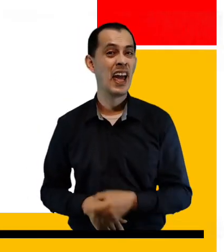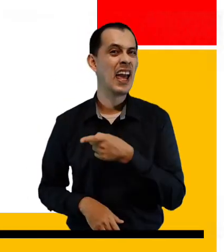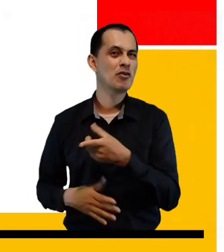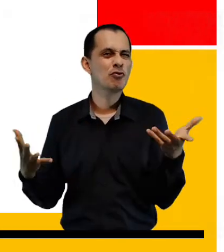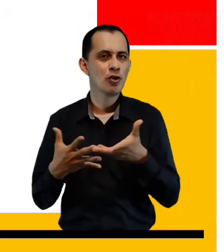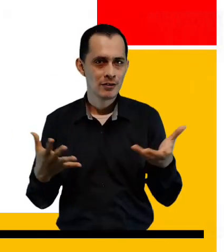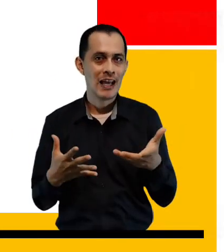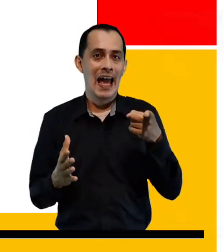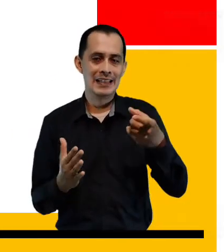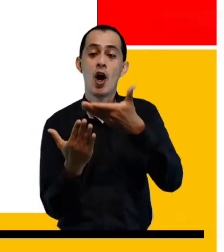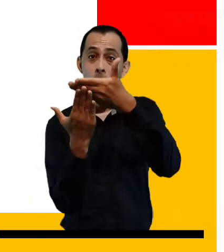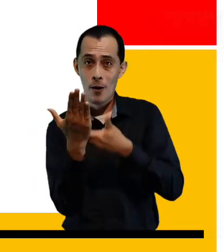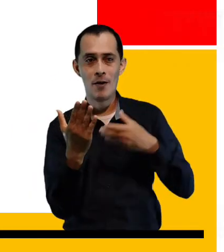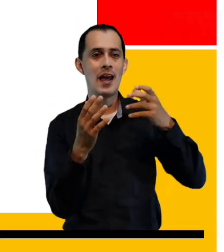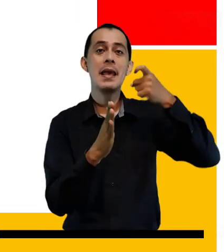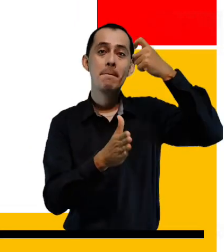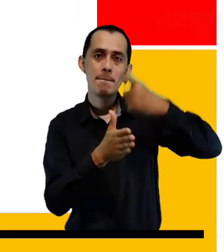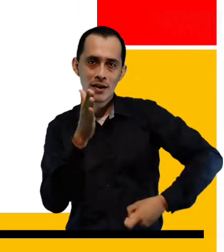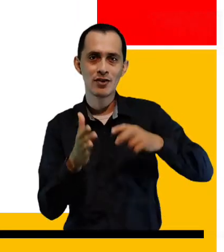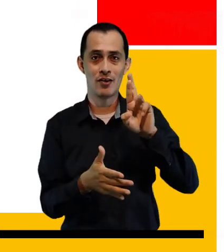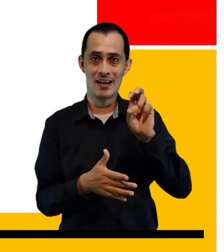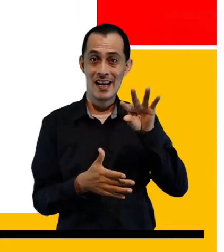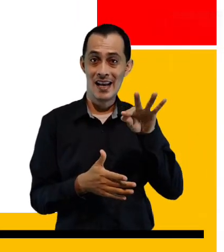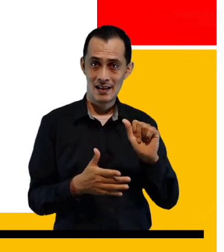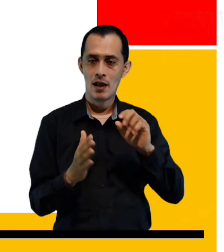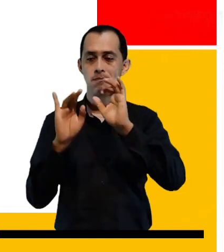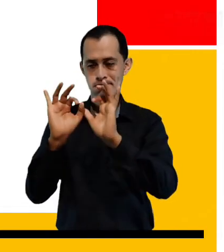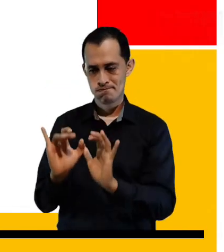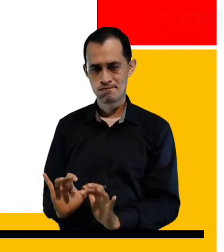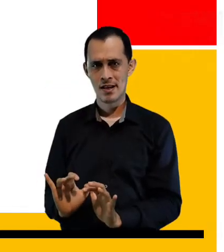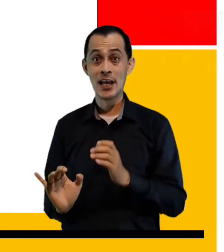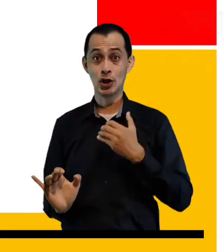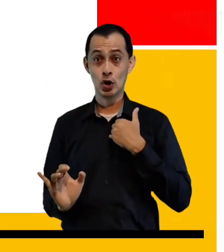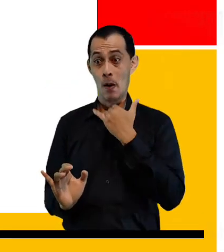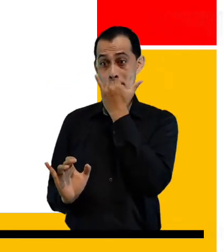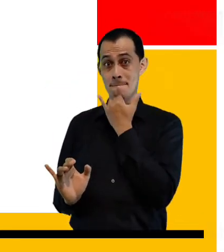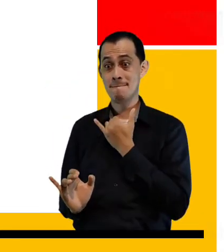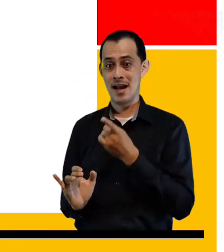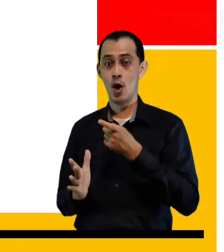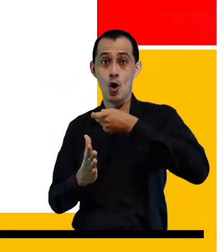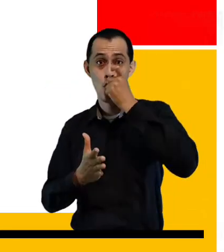bienes y rentas; en el caso de cometer algún error o de requerir alguna modificación,